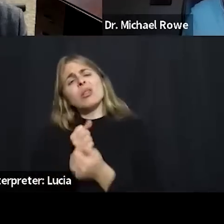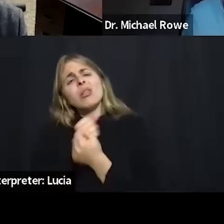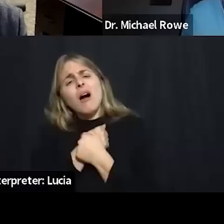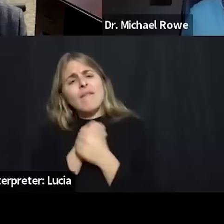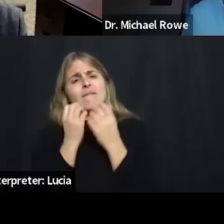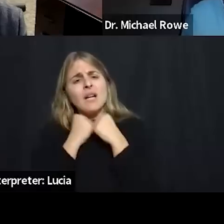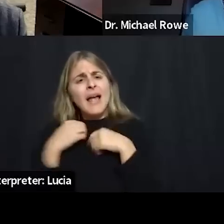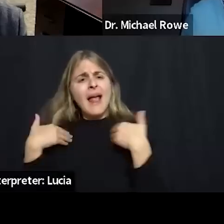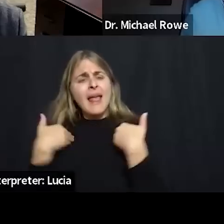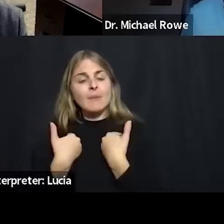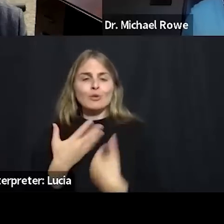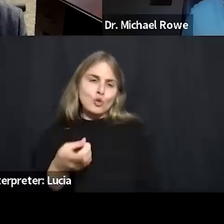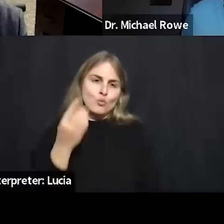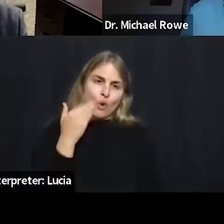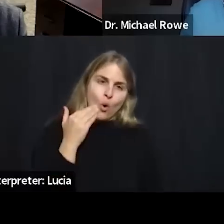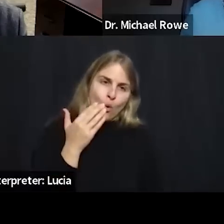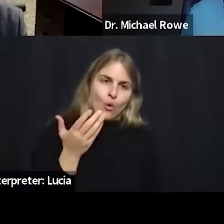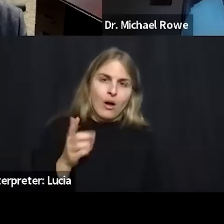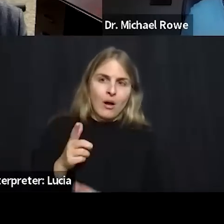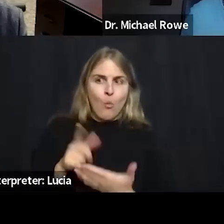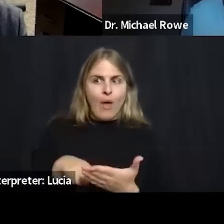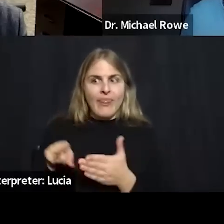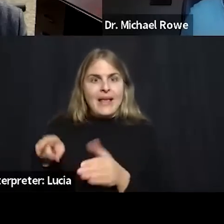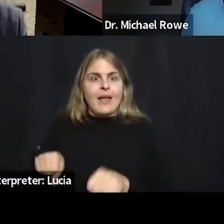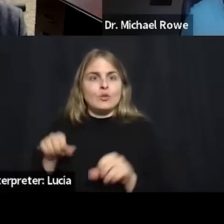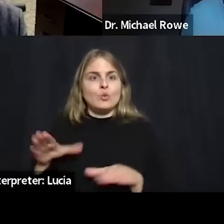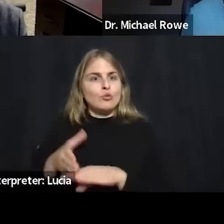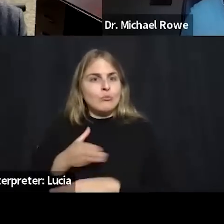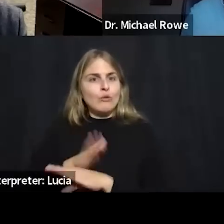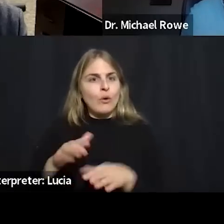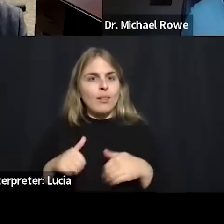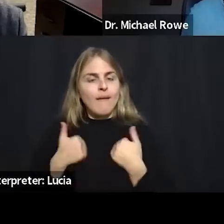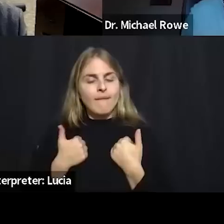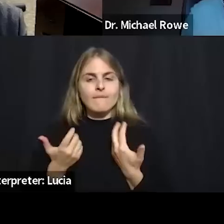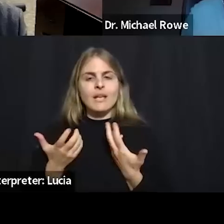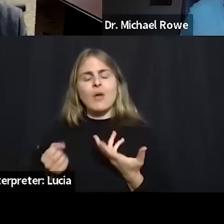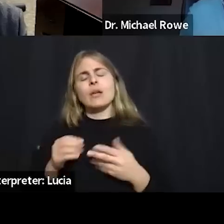sabe lo que las mascotas pueden hacer y cómo pueden llenar un espacio vacío